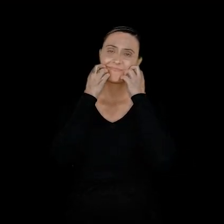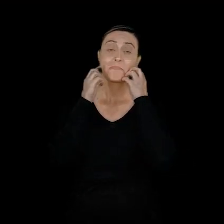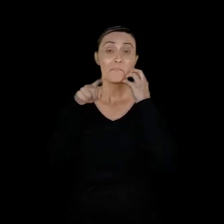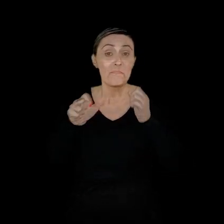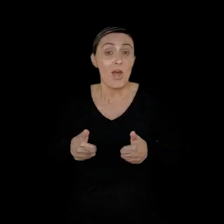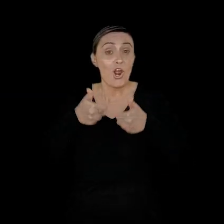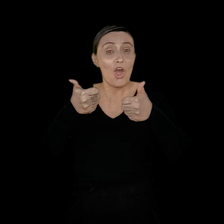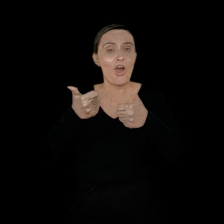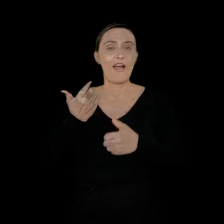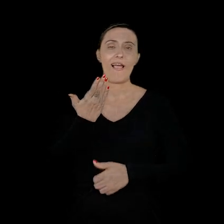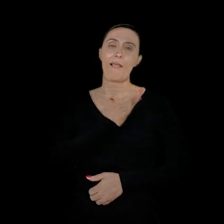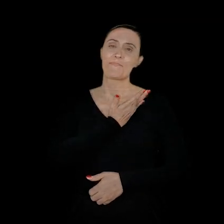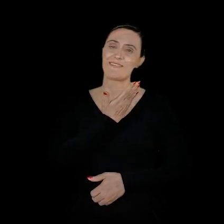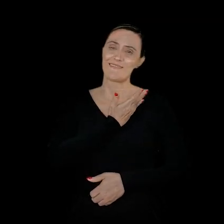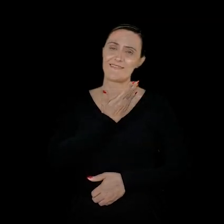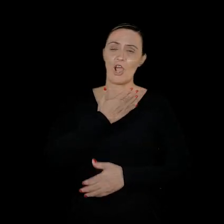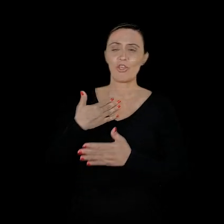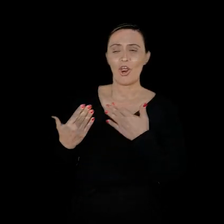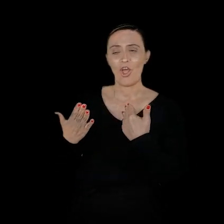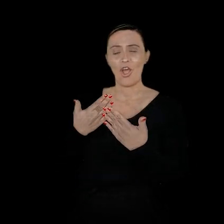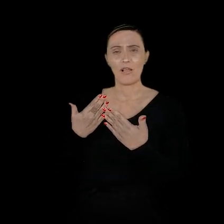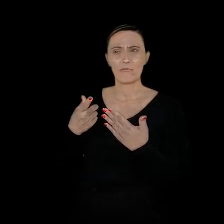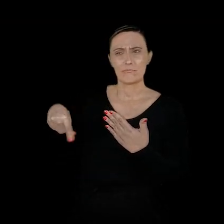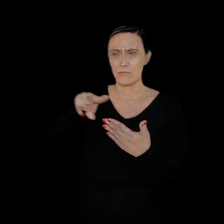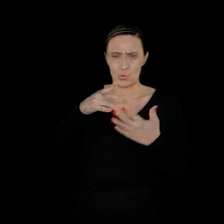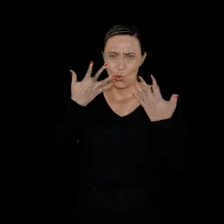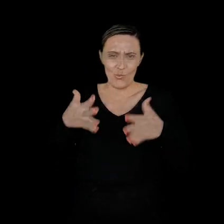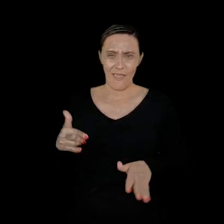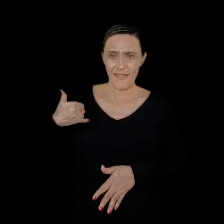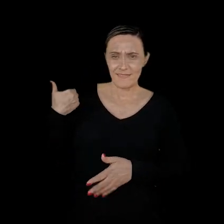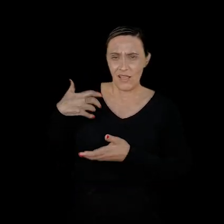E, como dizia o meu pai ninguém quer envelhecer, mas ninguém quer morrer jovem.